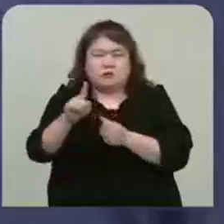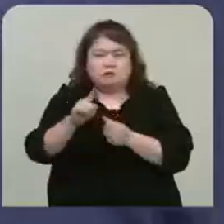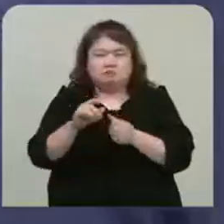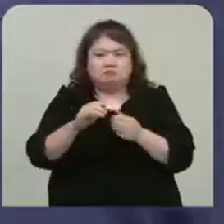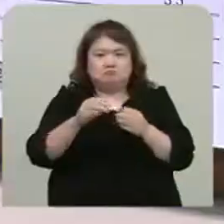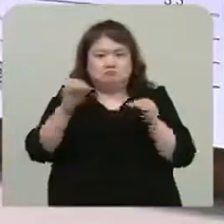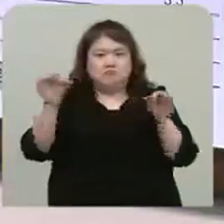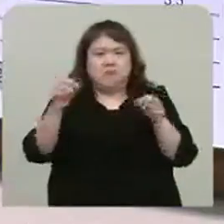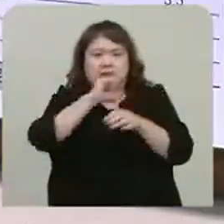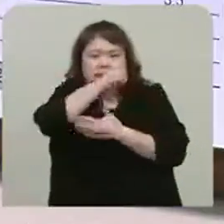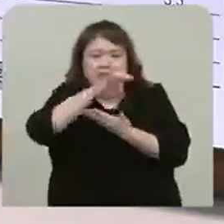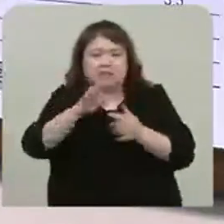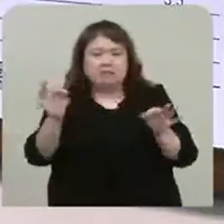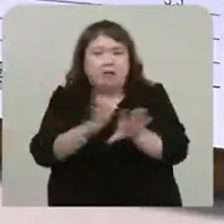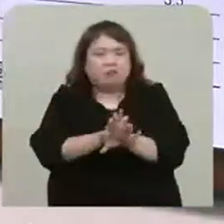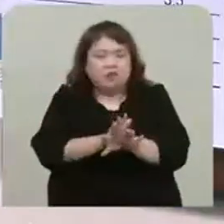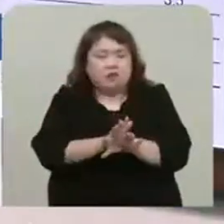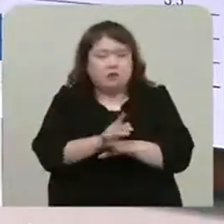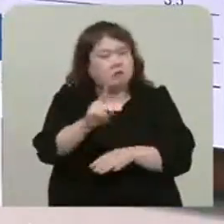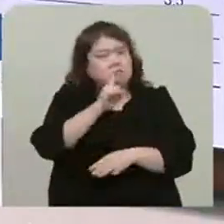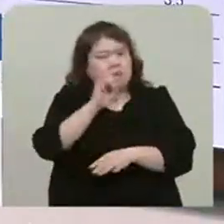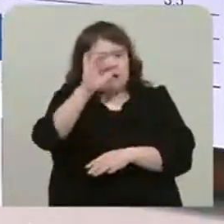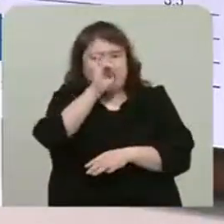최재용/전라북도 새만금해양수산 국장 : 이미 부처 스스로가 필요하다